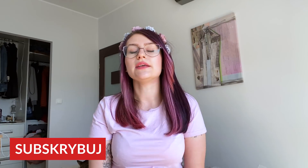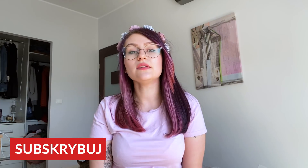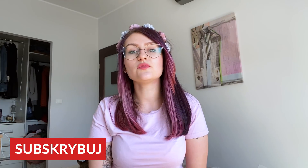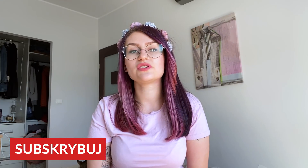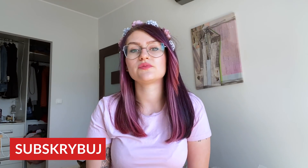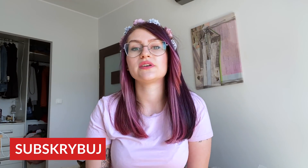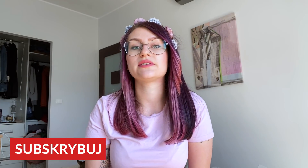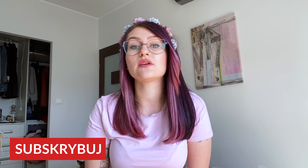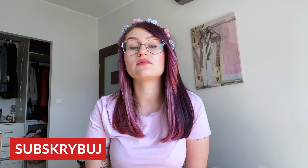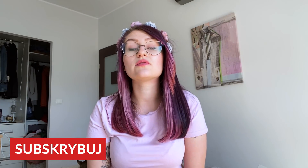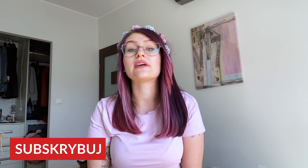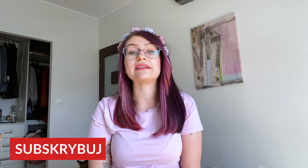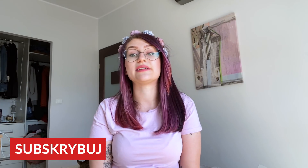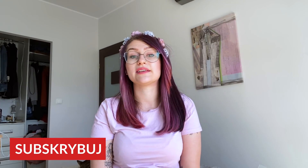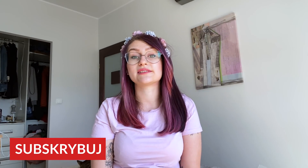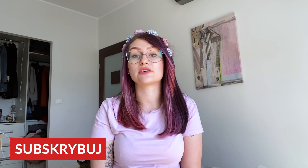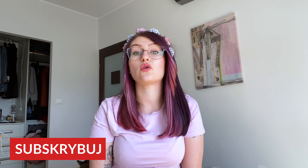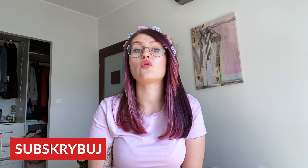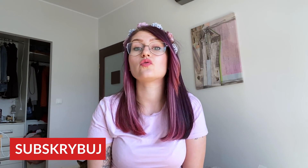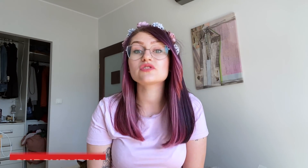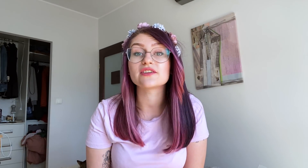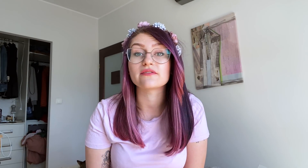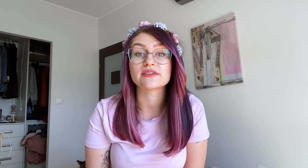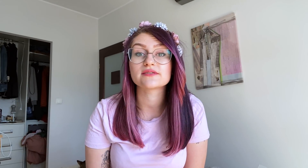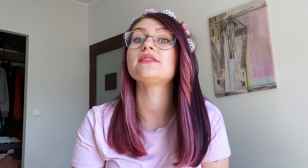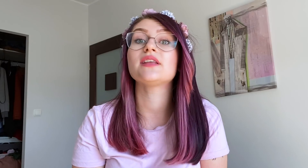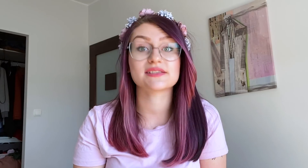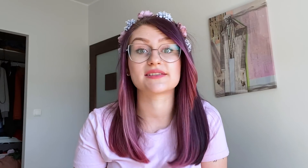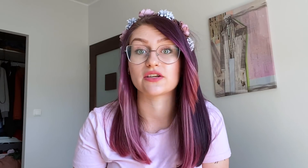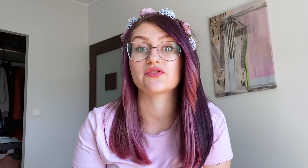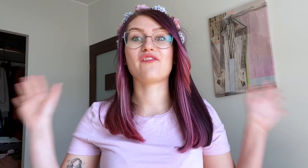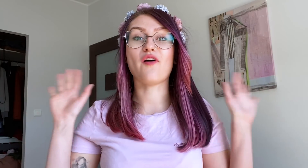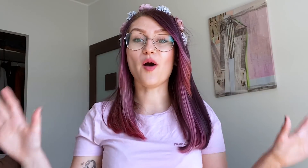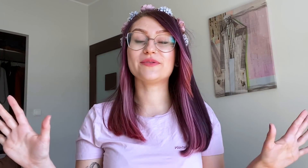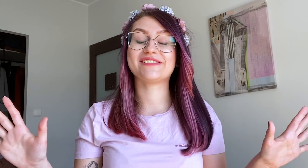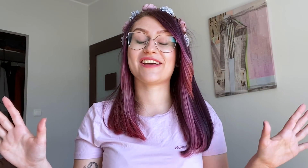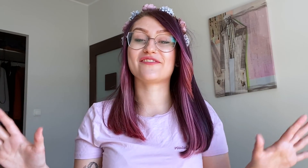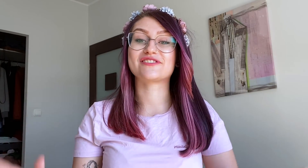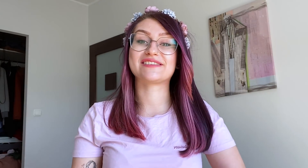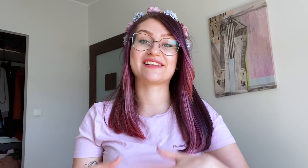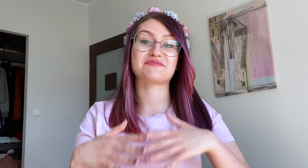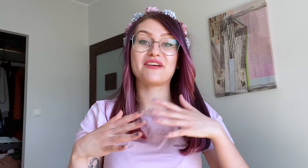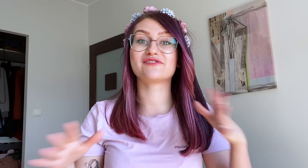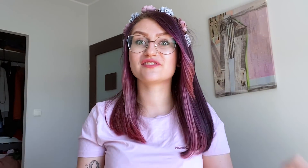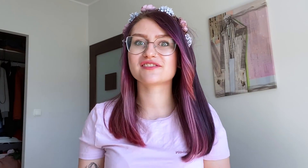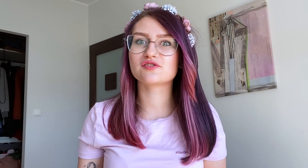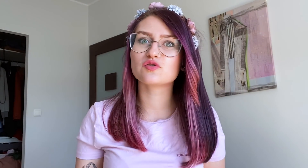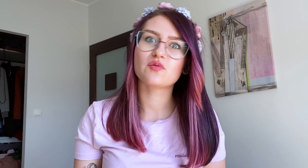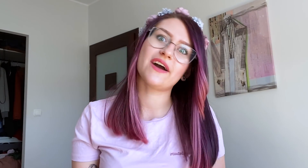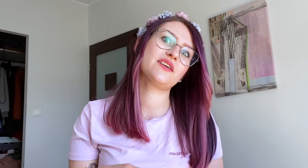i musimy tę kulturę i ten język uszanować. Nie jest nasz. W opisie wszystkie sprawdzone źródła.